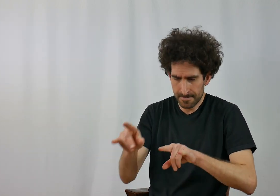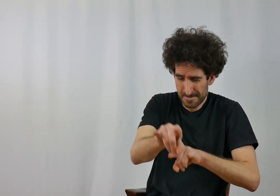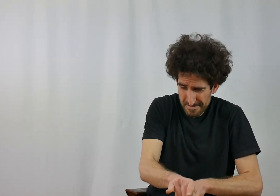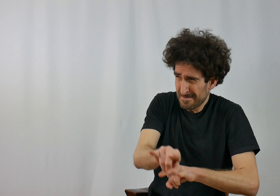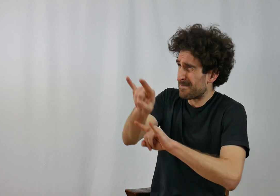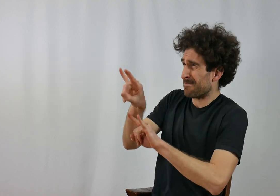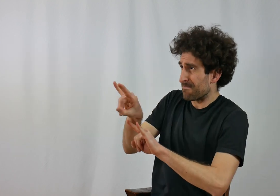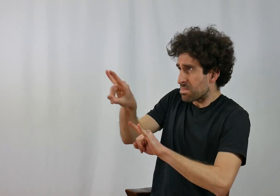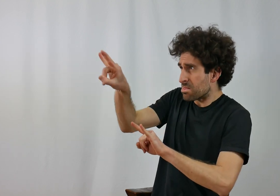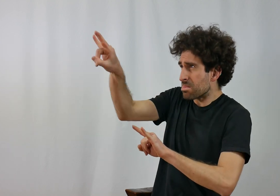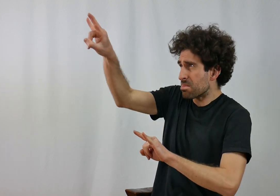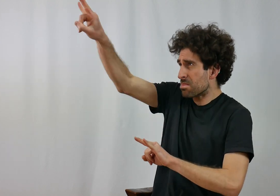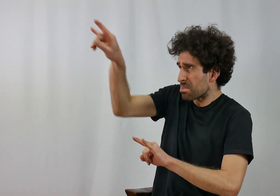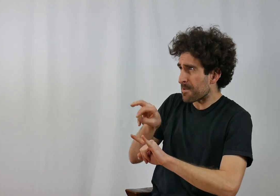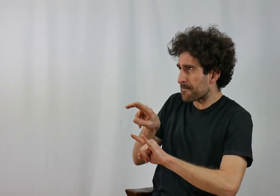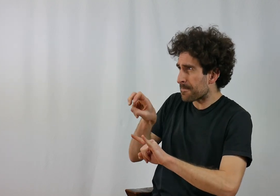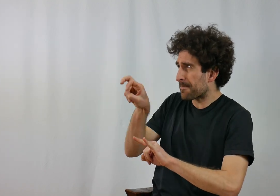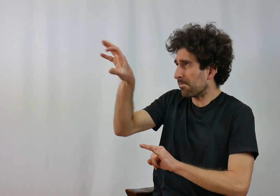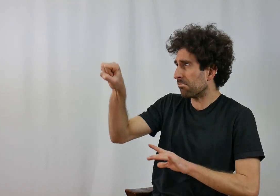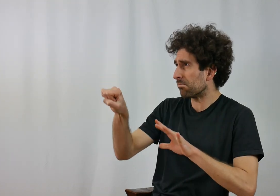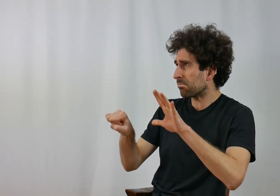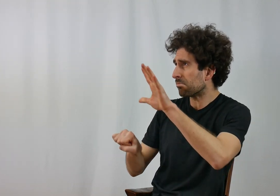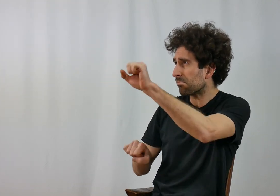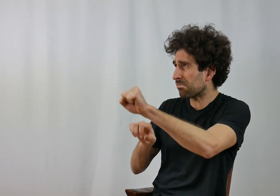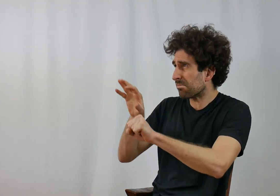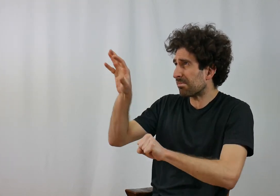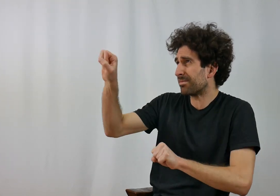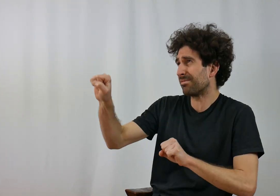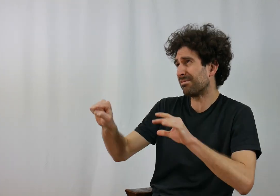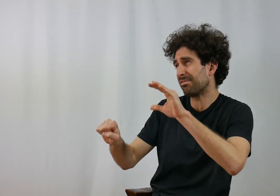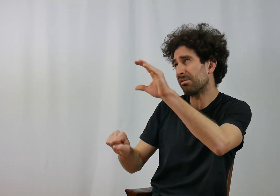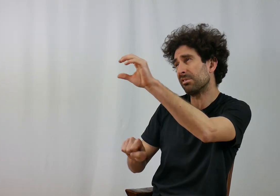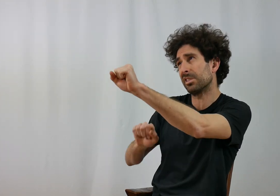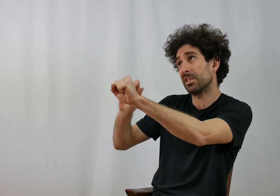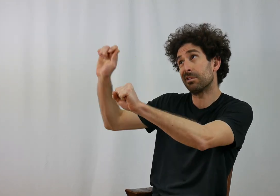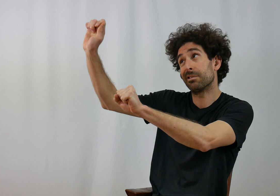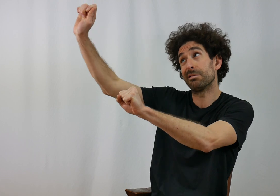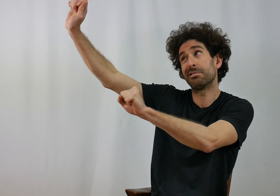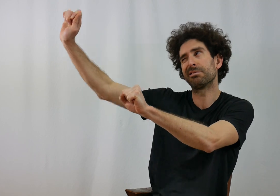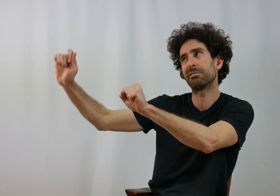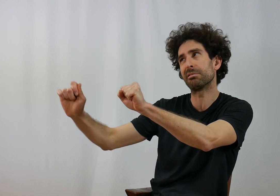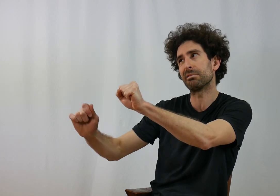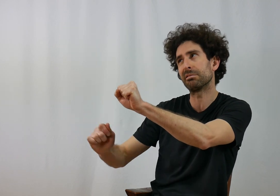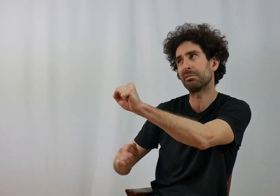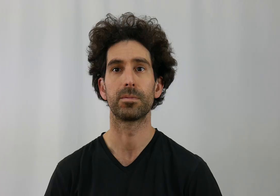*Prends une échelle, monte puis peigne*